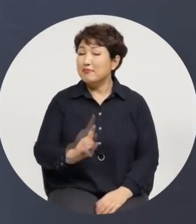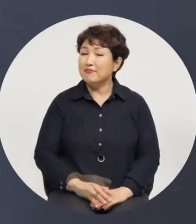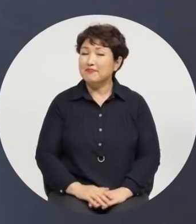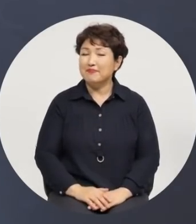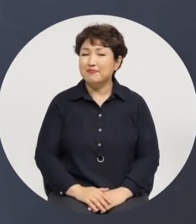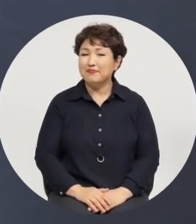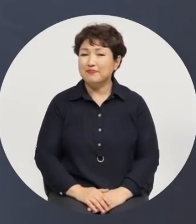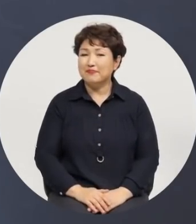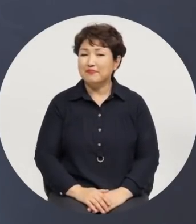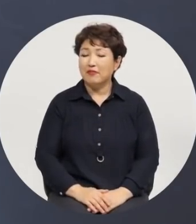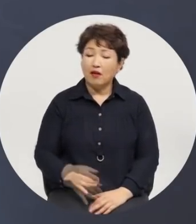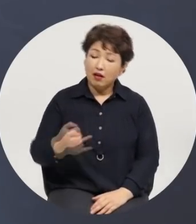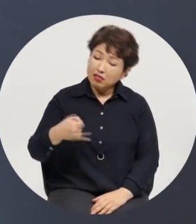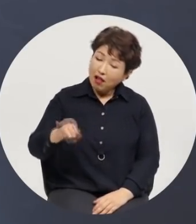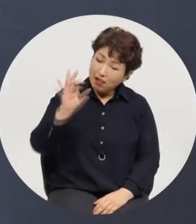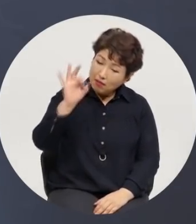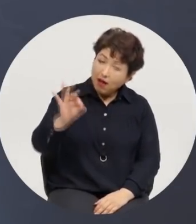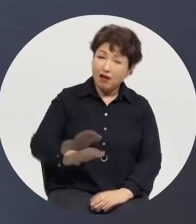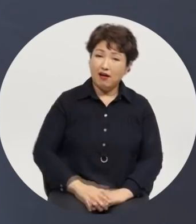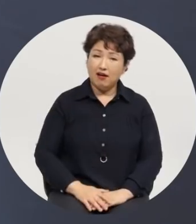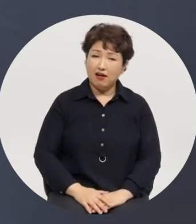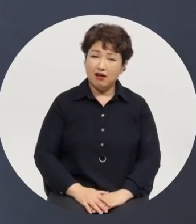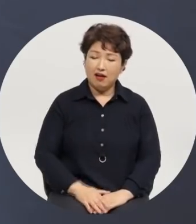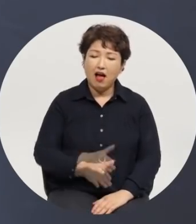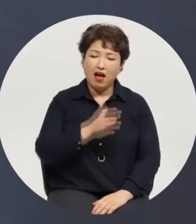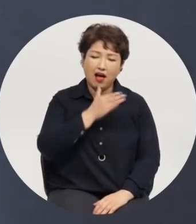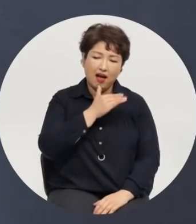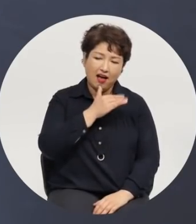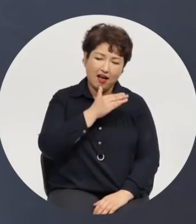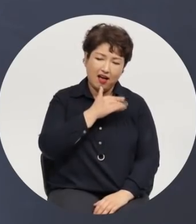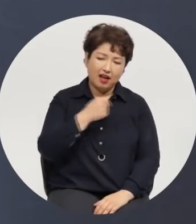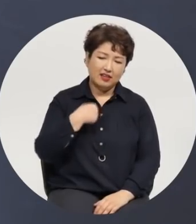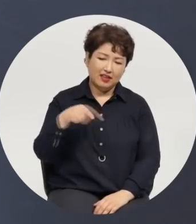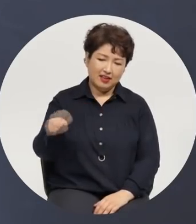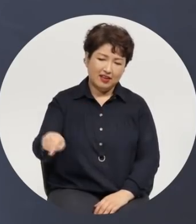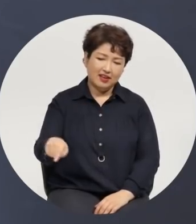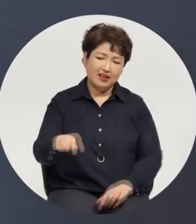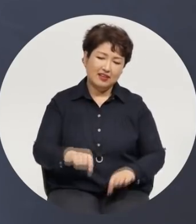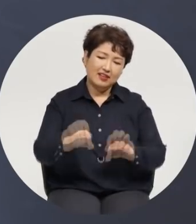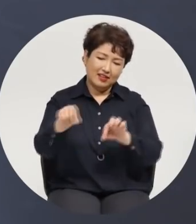(스님 웃음) 그러면 아이를 보면서 '아 내가 저렇게 살았구나'